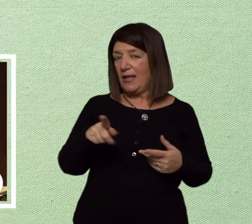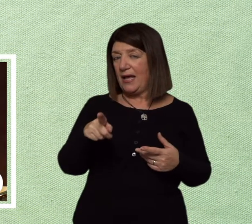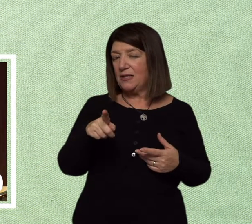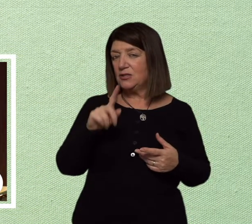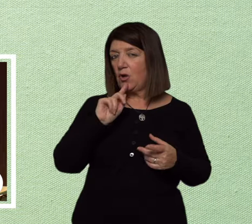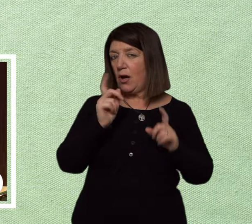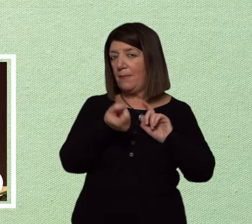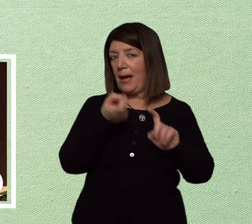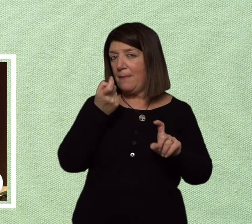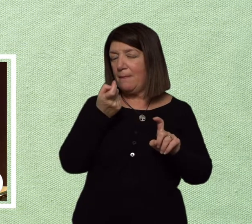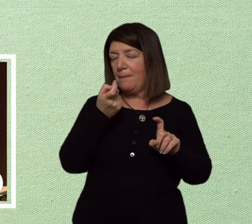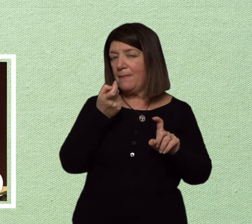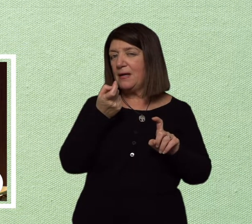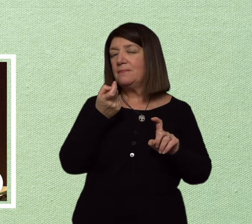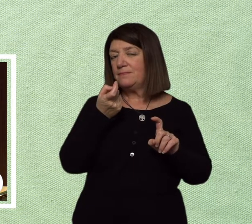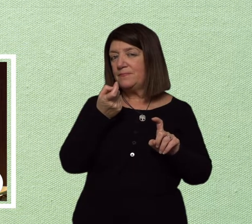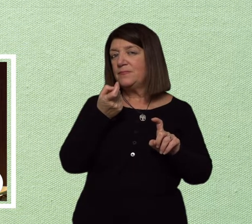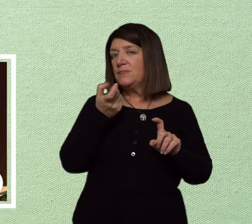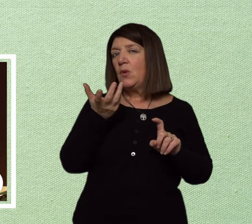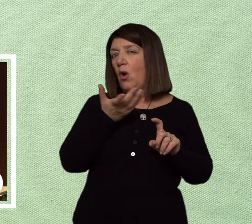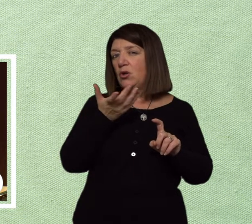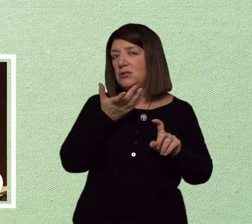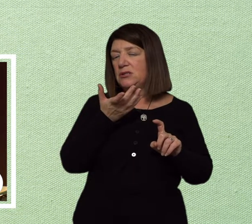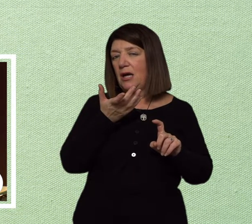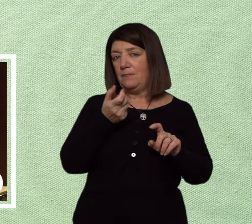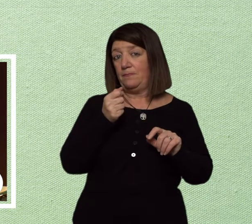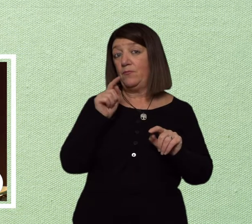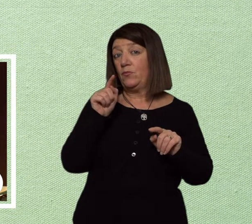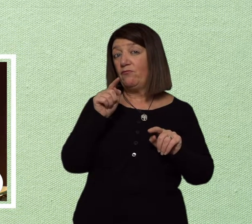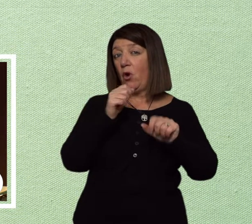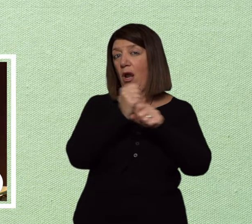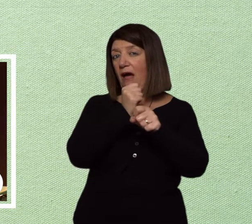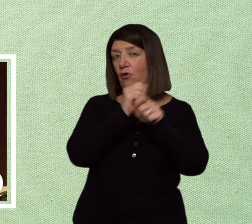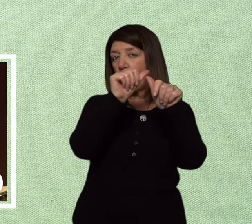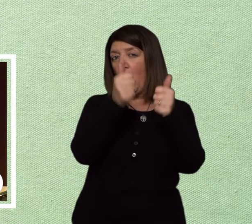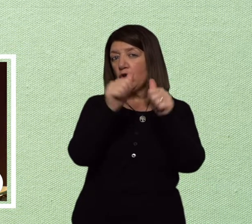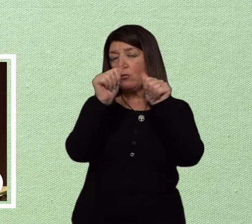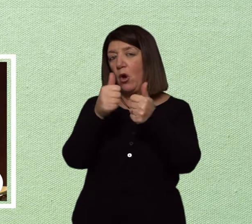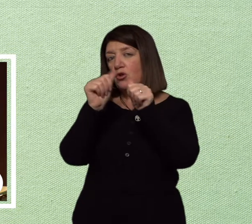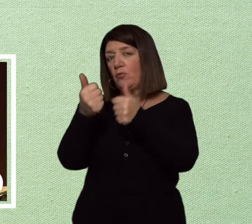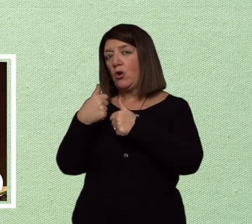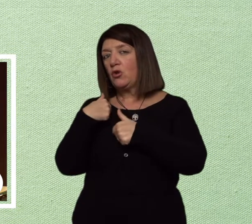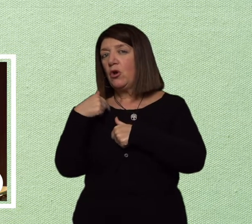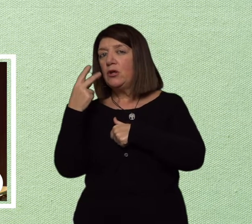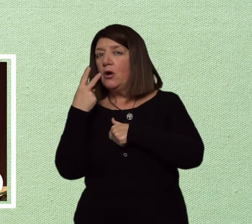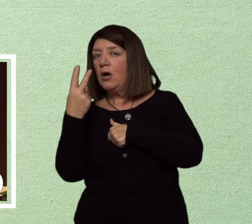descrivendo il modo in cui lavorate, le tre parole che ho visto nella